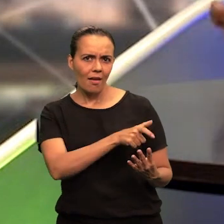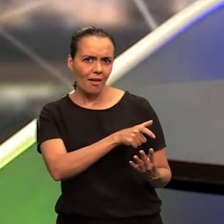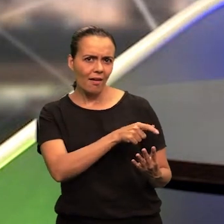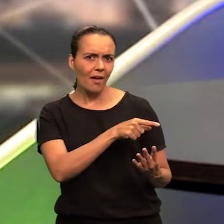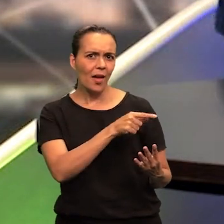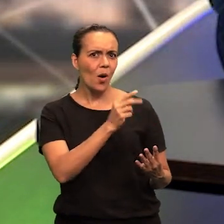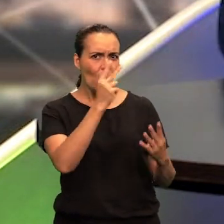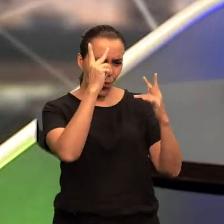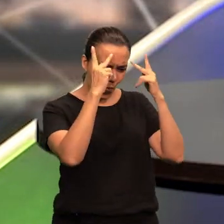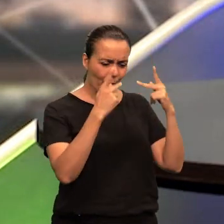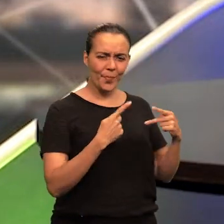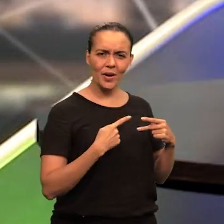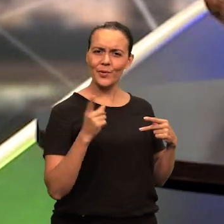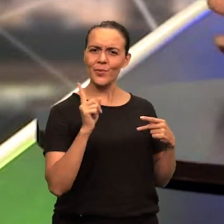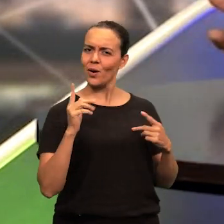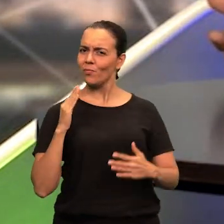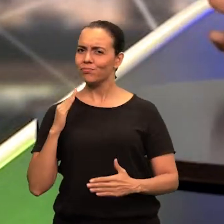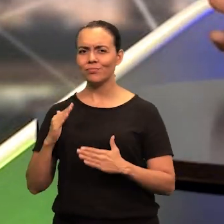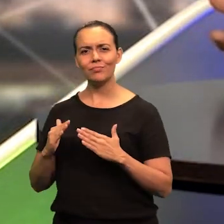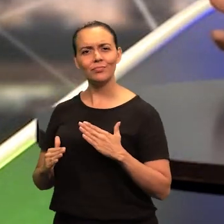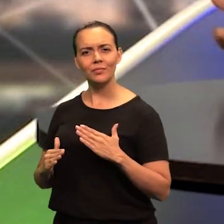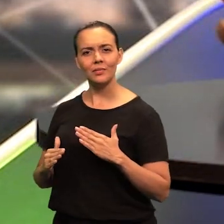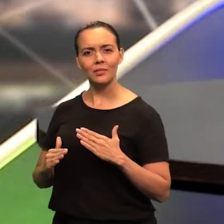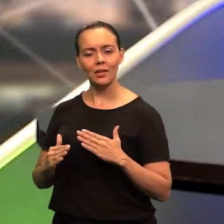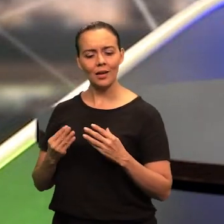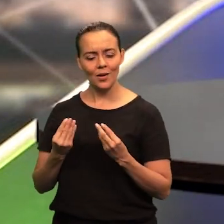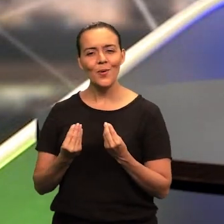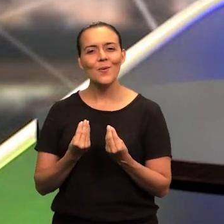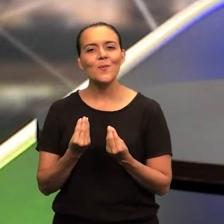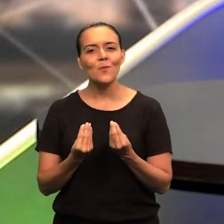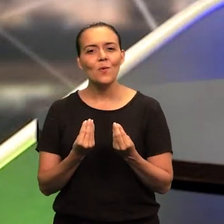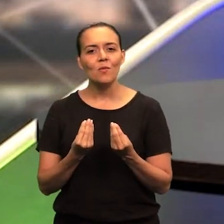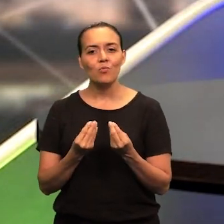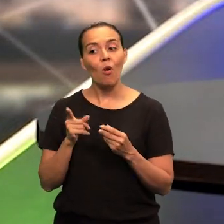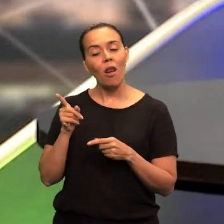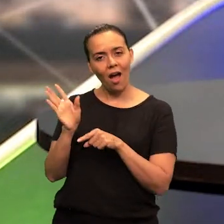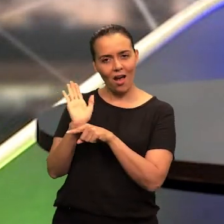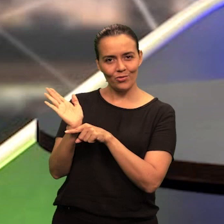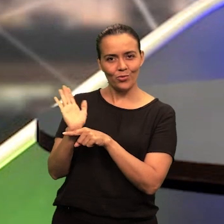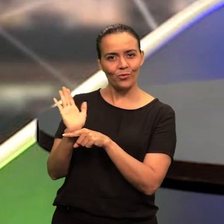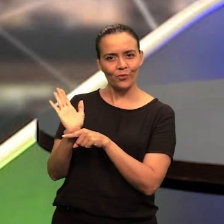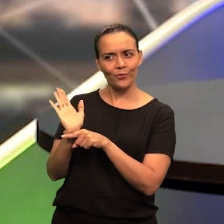nenhum outro ser que a gente até hoje tenha conhecido no cosmos lida com isso. Aqueles androides lidam.